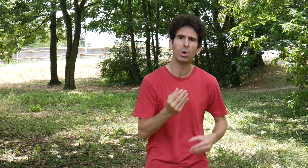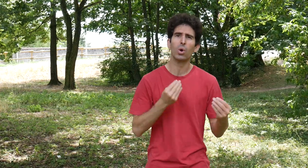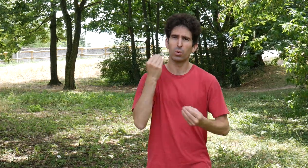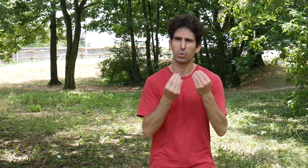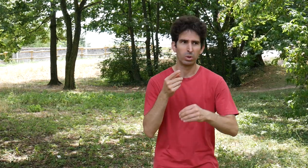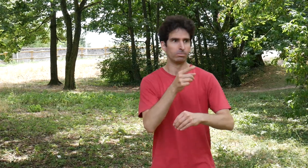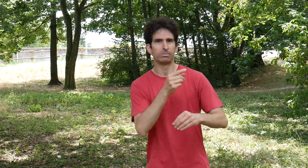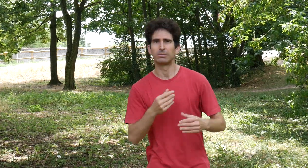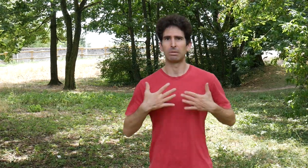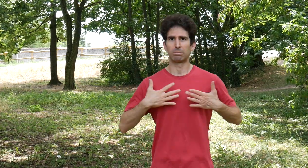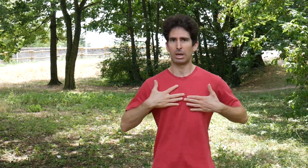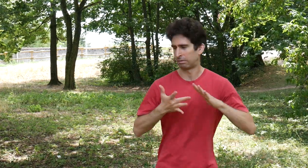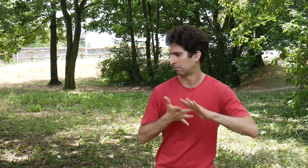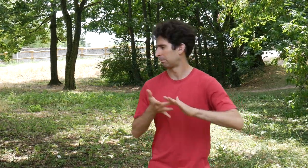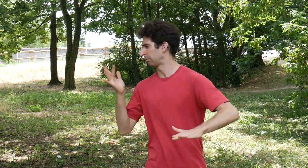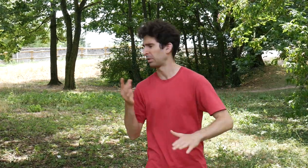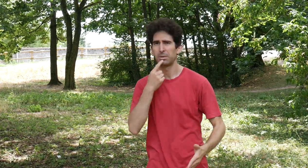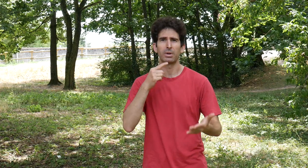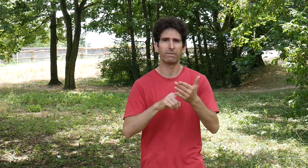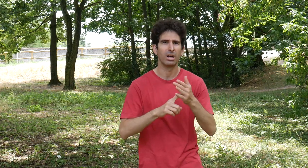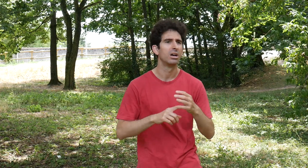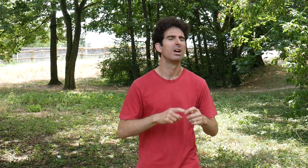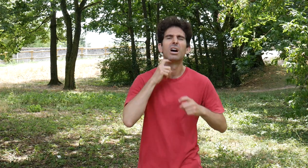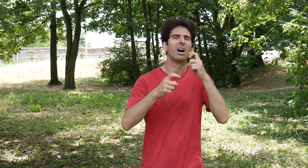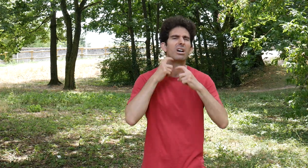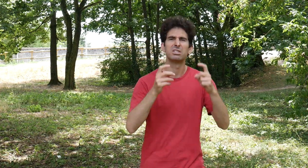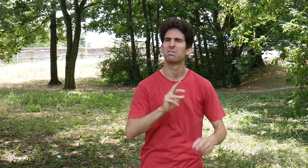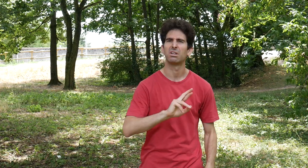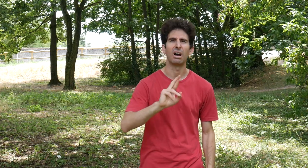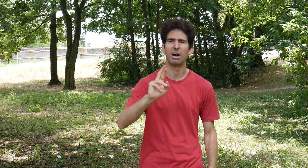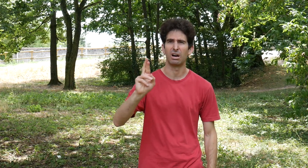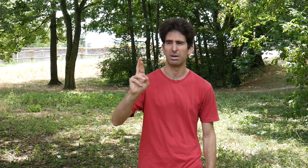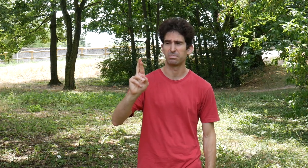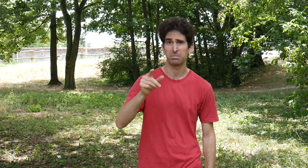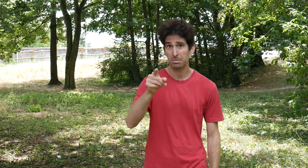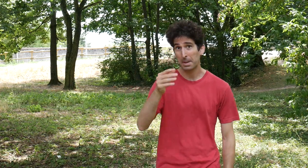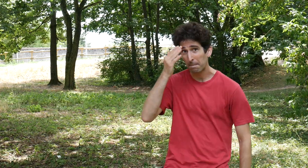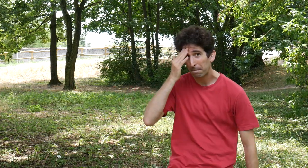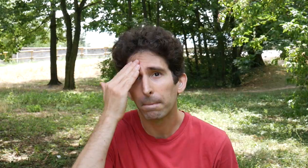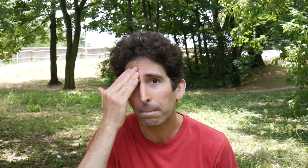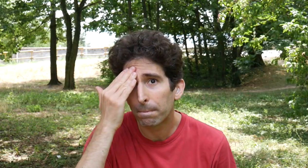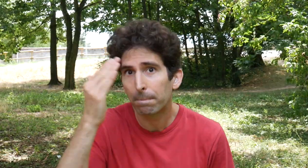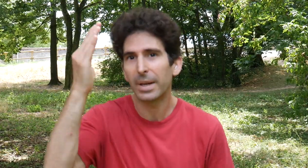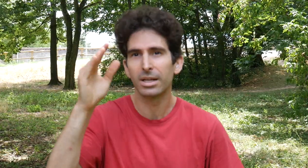Ou bien, elles préfèrent s'enfuir. C'est rare qu'elles soient agressives. Au cas où